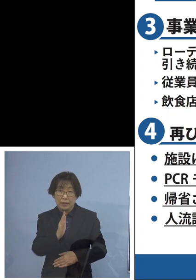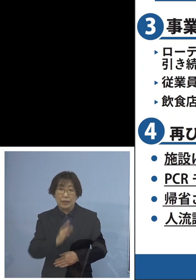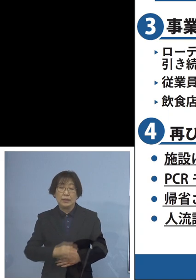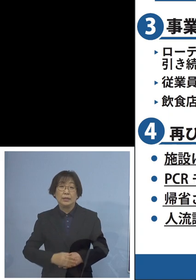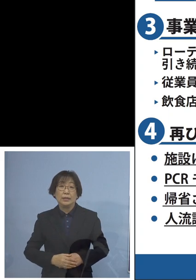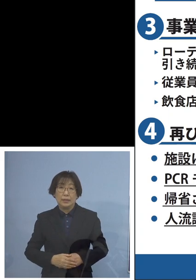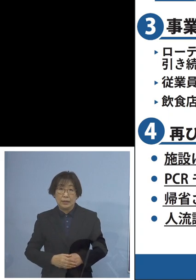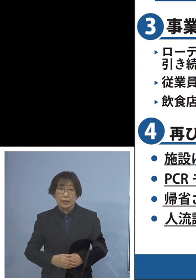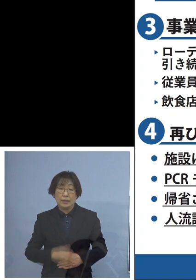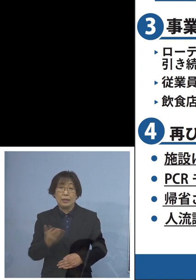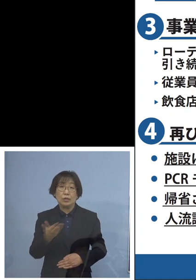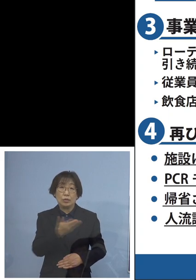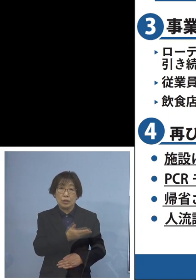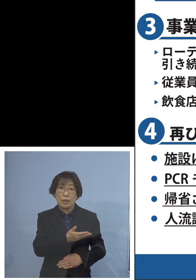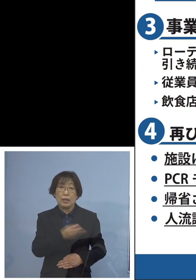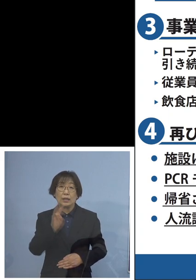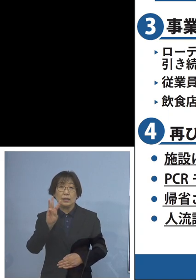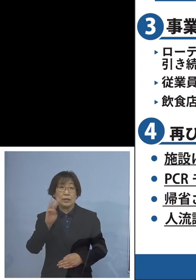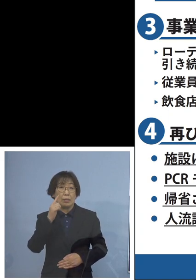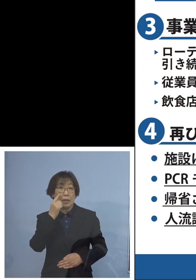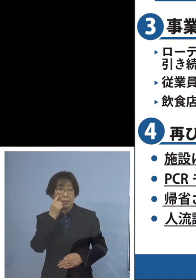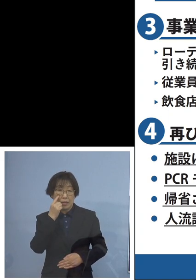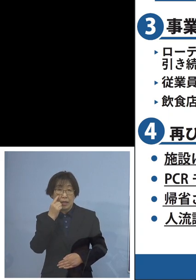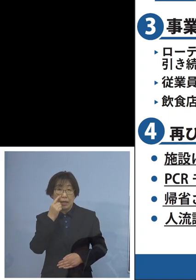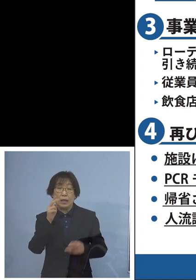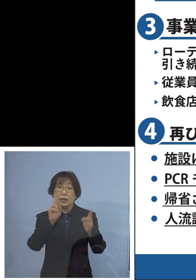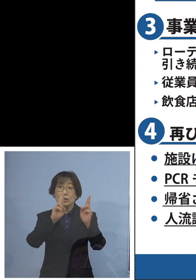次に3番目として、事業者の皆様方にも